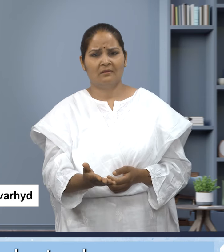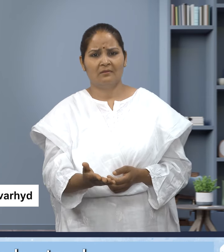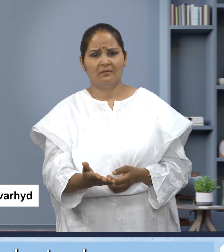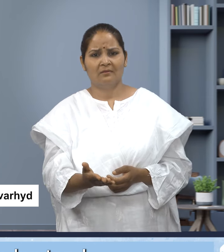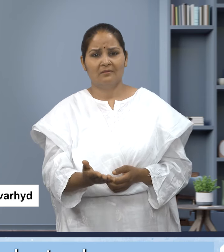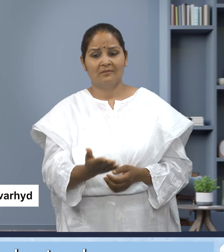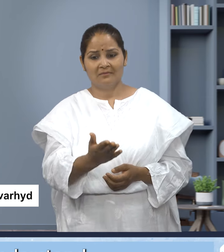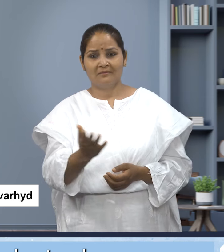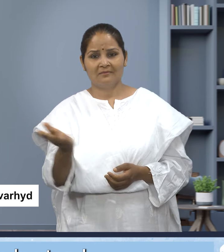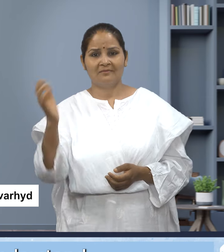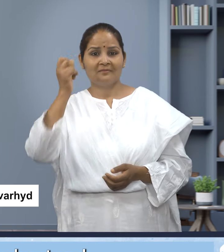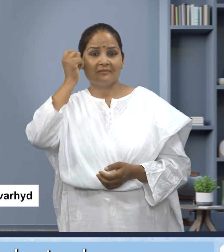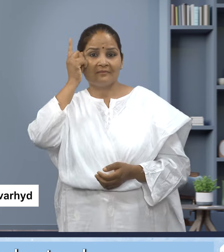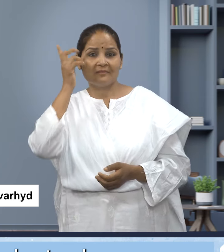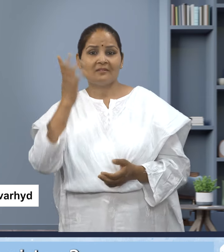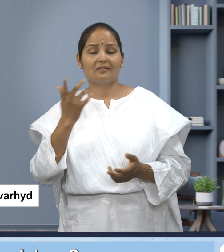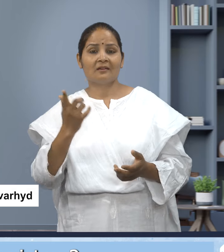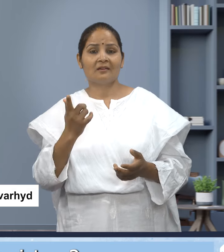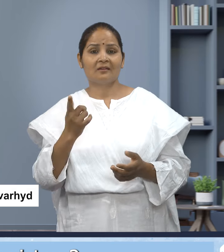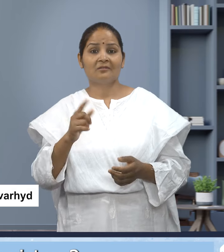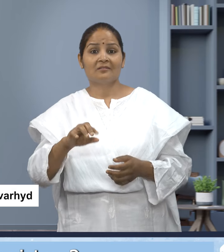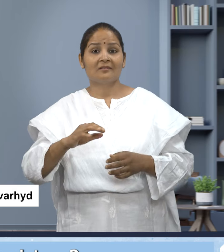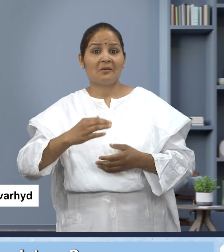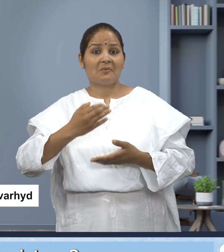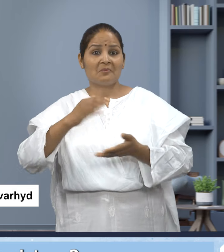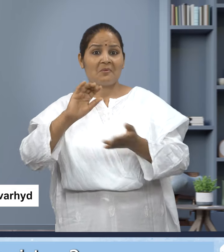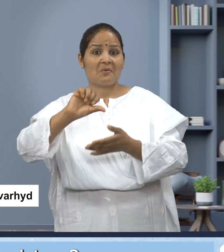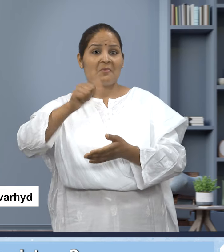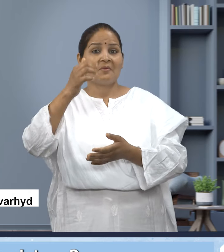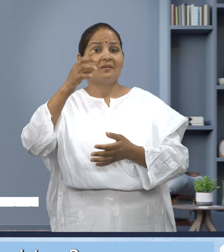కాబట్టి, మీ అందరికి అర్థమైందా అతని విజయ రహస్యం.